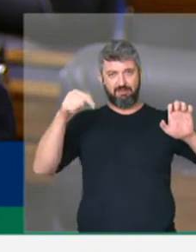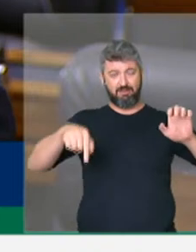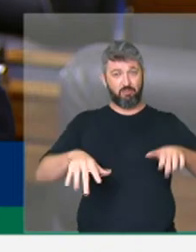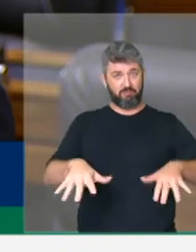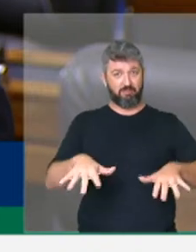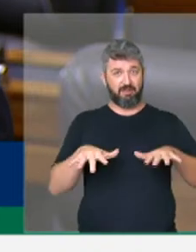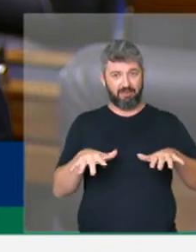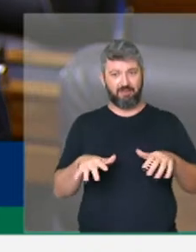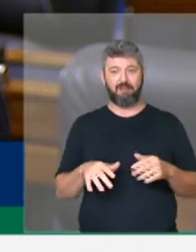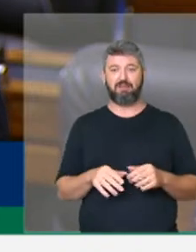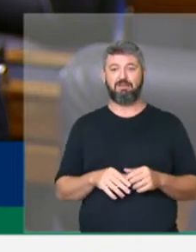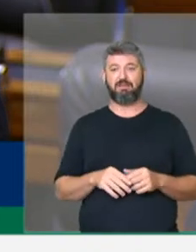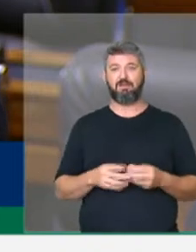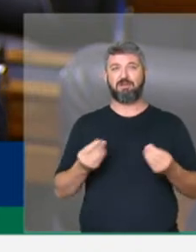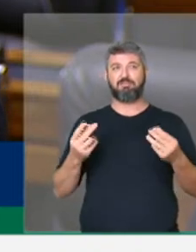ECONOMIA DO PAÍS. -- [DEPUTADO]: